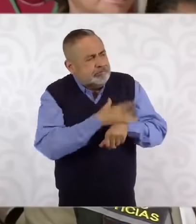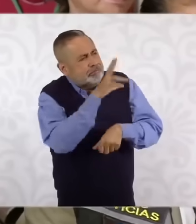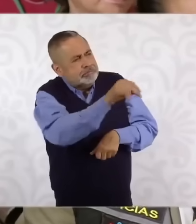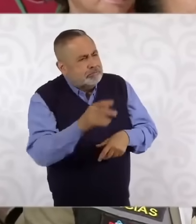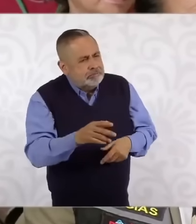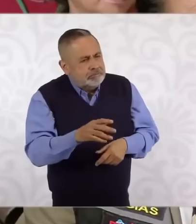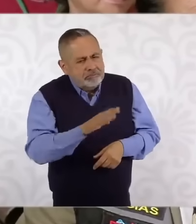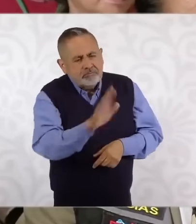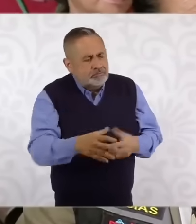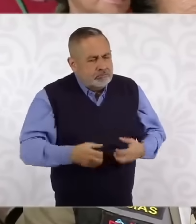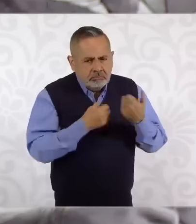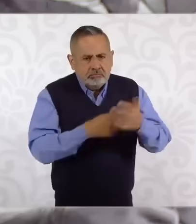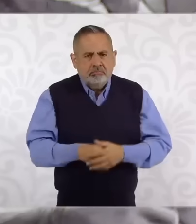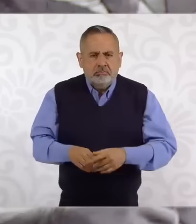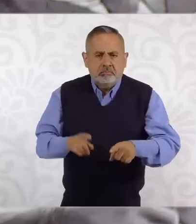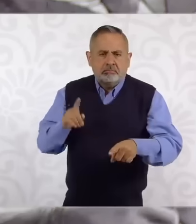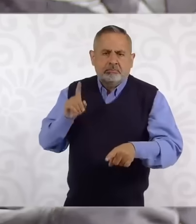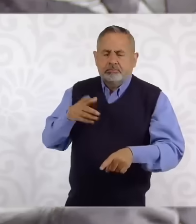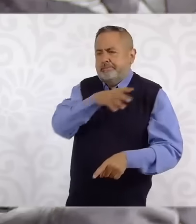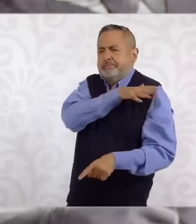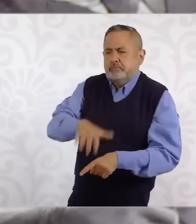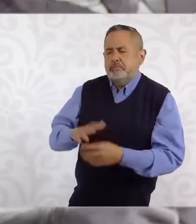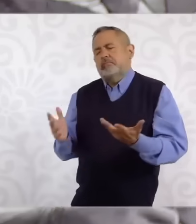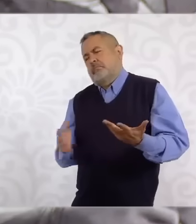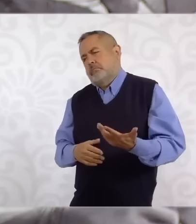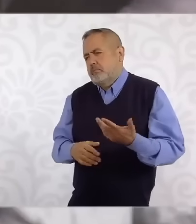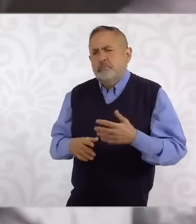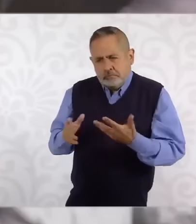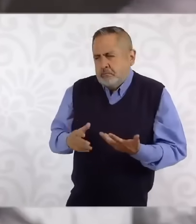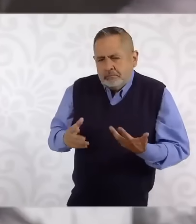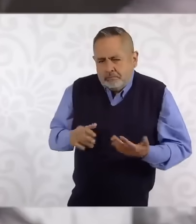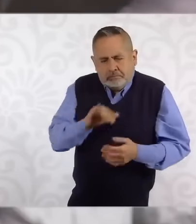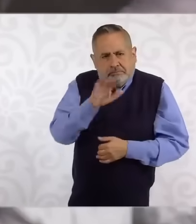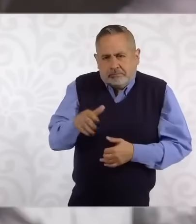Pero pues ya usted no se intentó, se intentó, pero está muriendo nuestra gente. Ellos tienen todo el